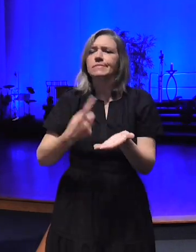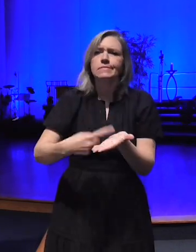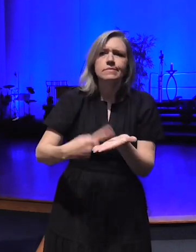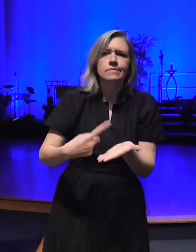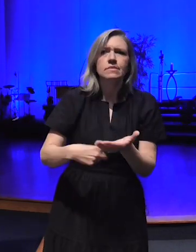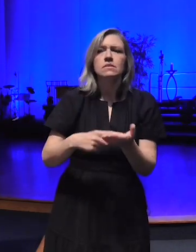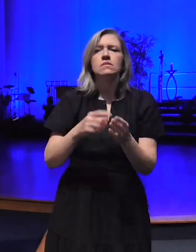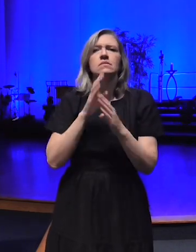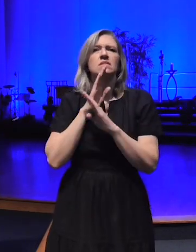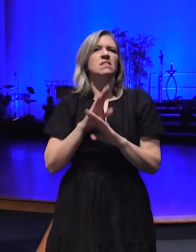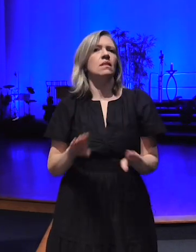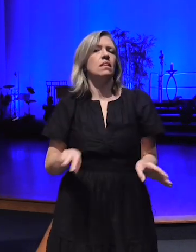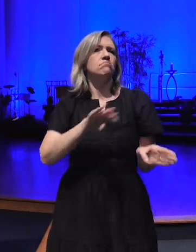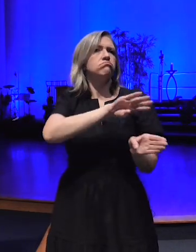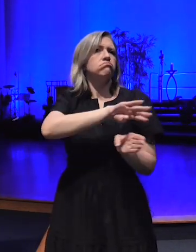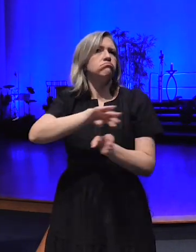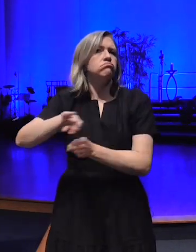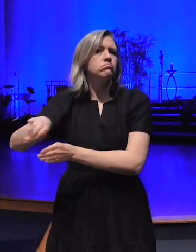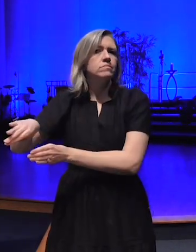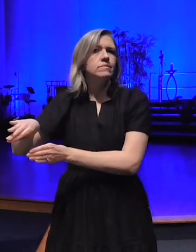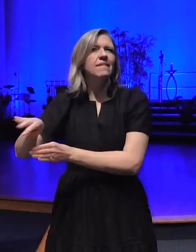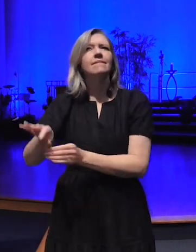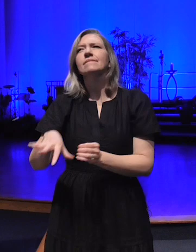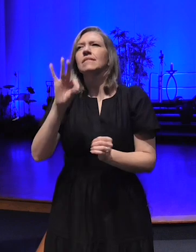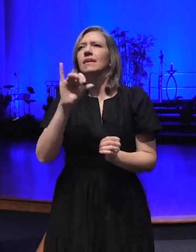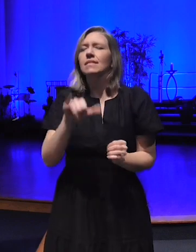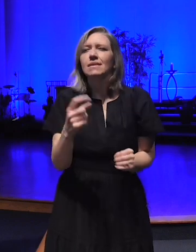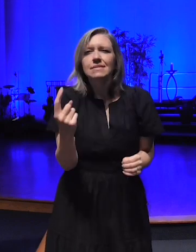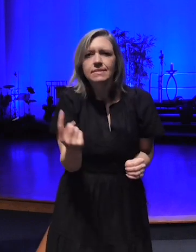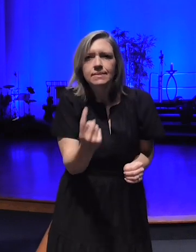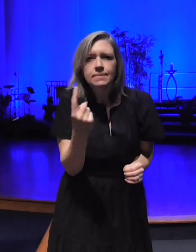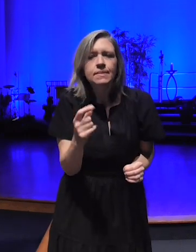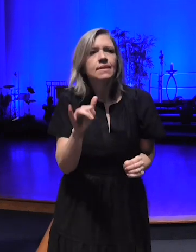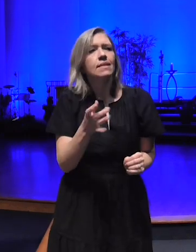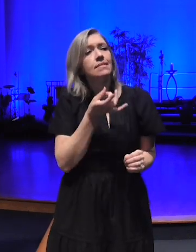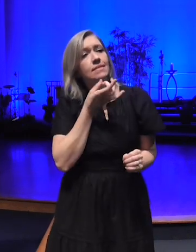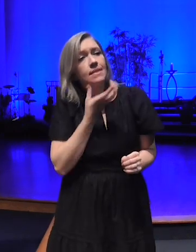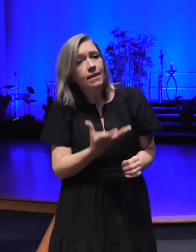e ir a ese algo que la luz". ese amor esa conexión con lo que él llamó el padre